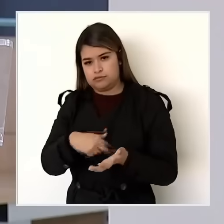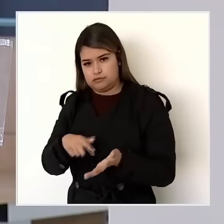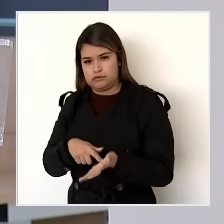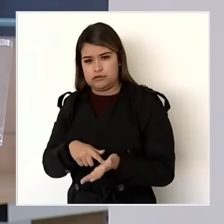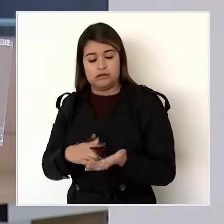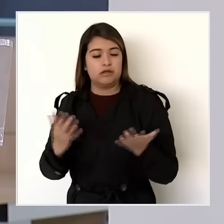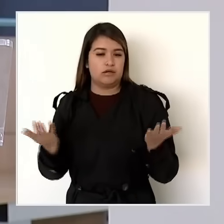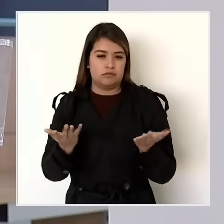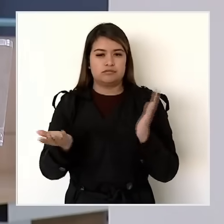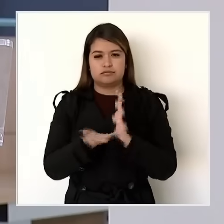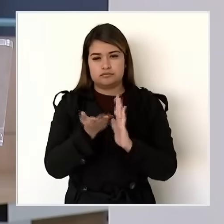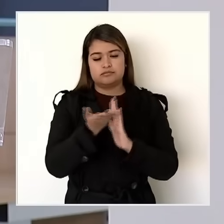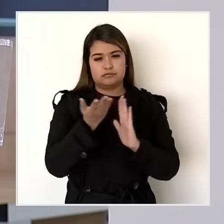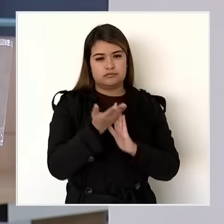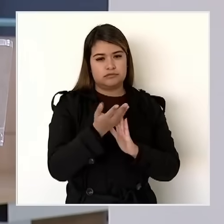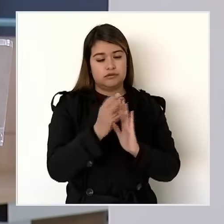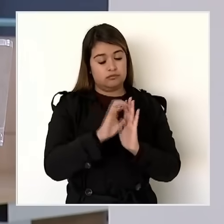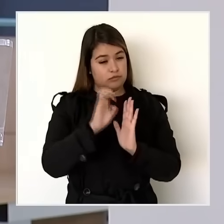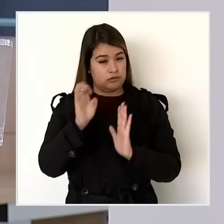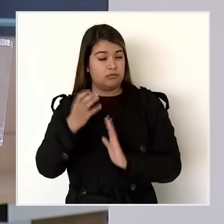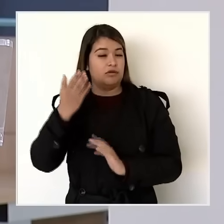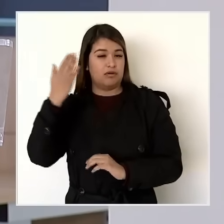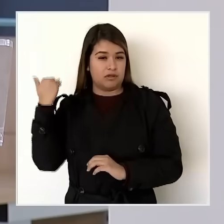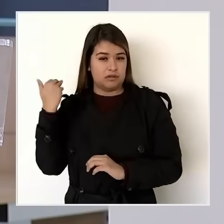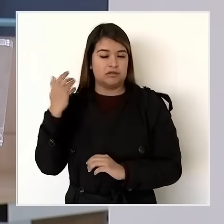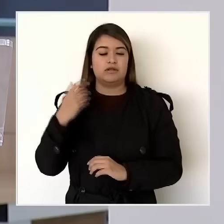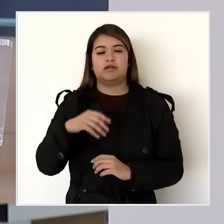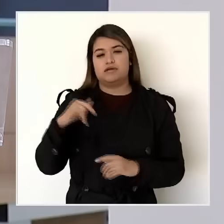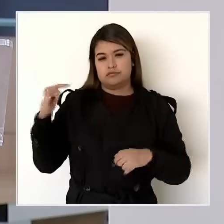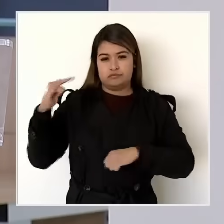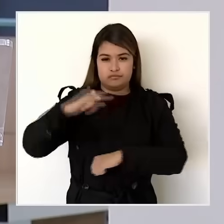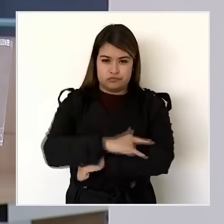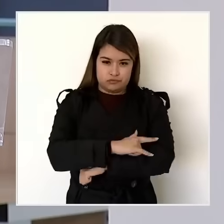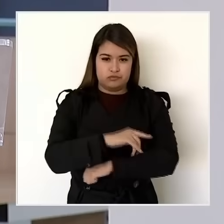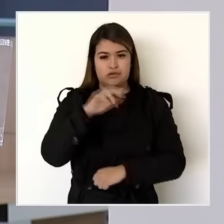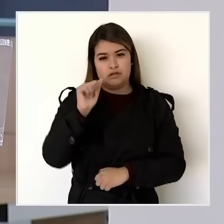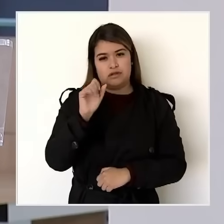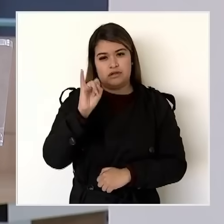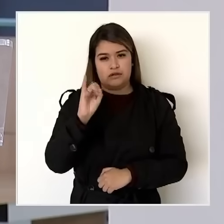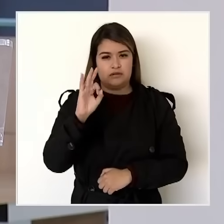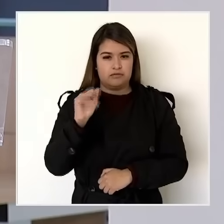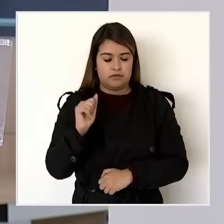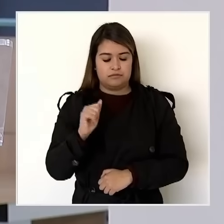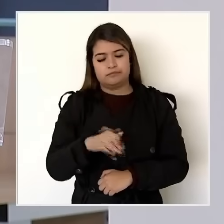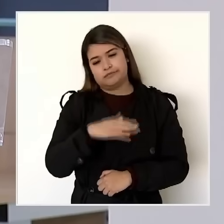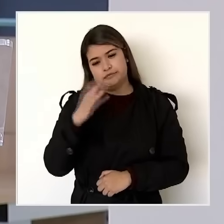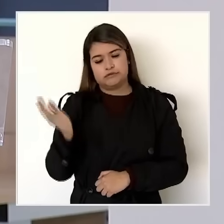En su momento la construcción del AIFA, del Tren Maya, eh y de muchas instalaciones